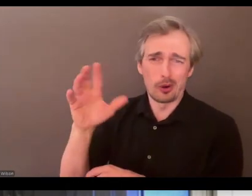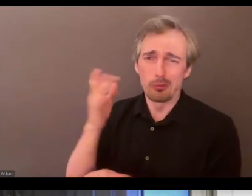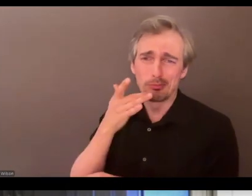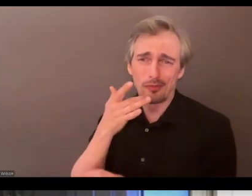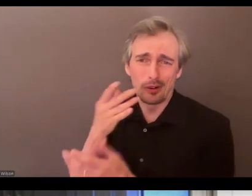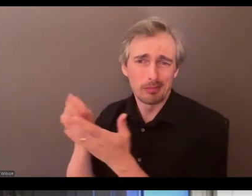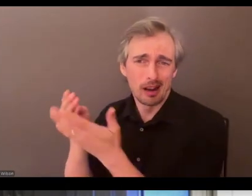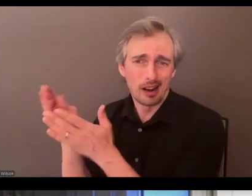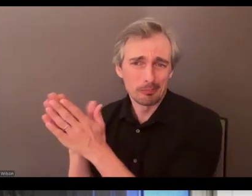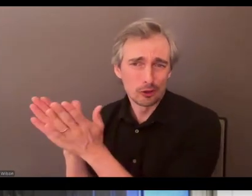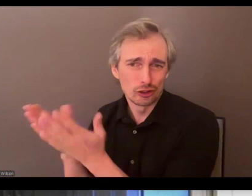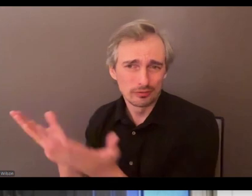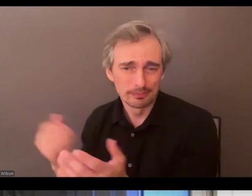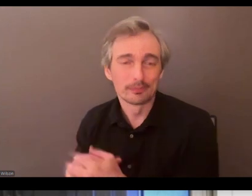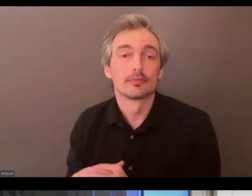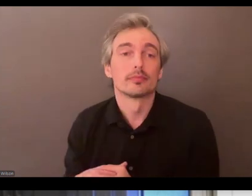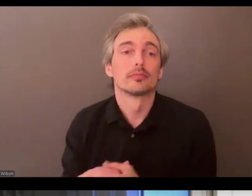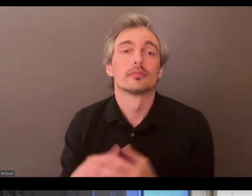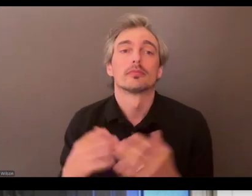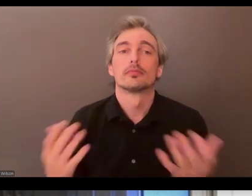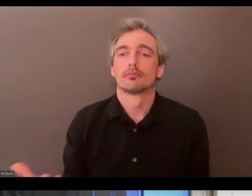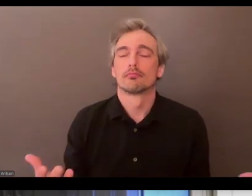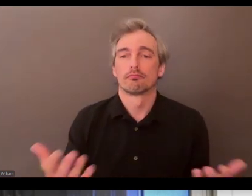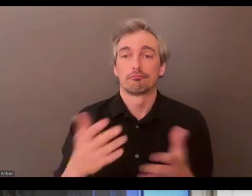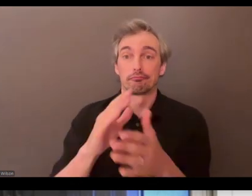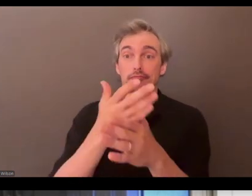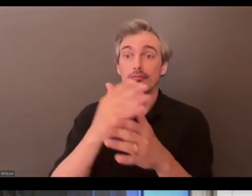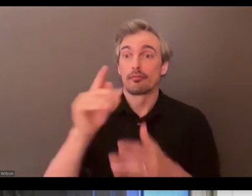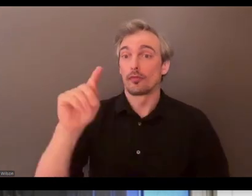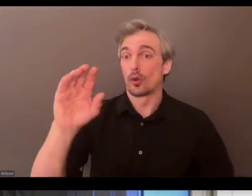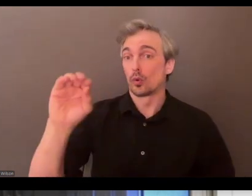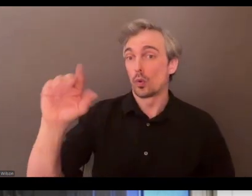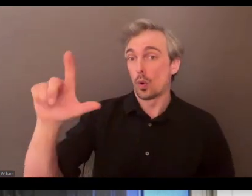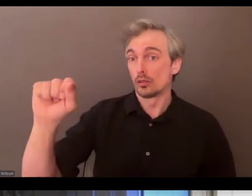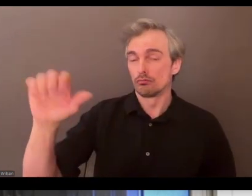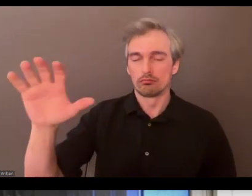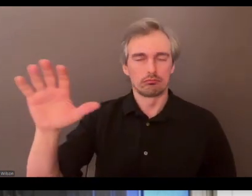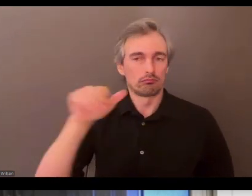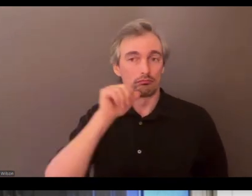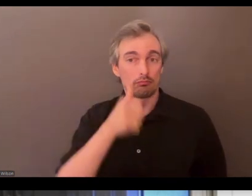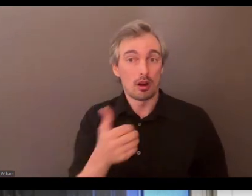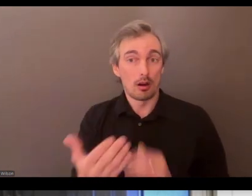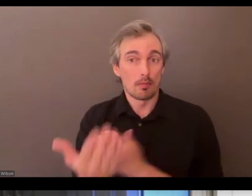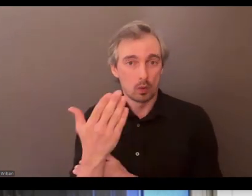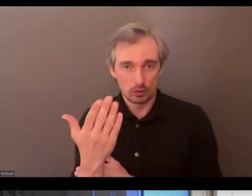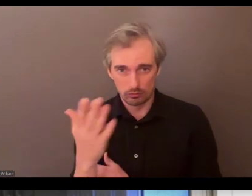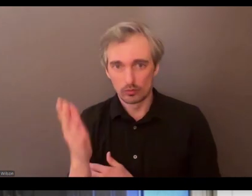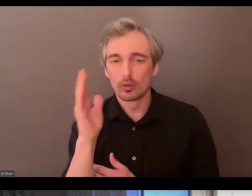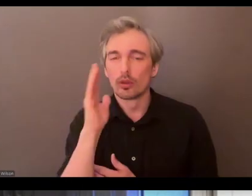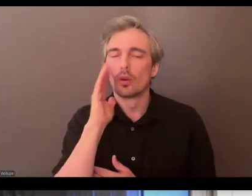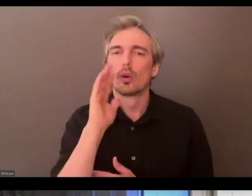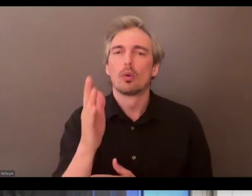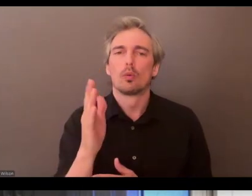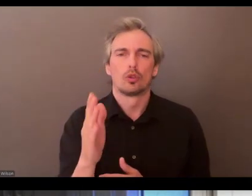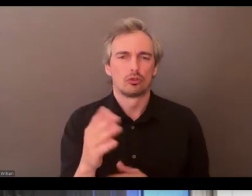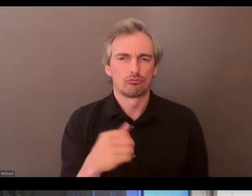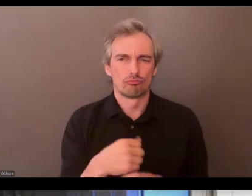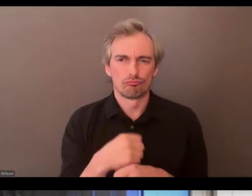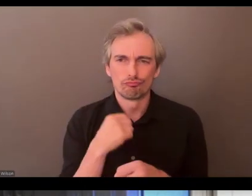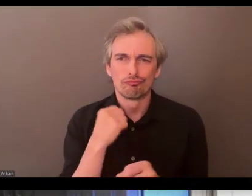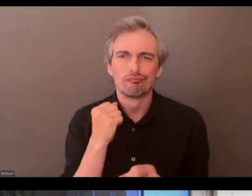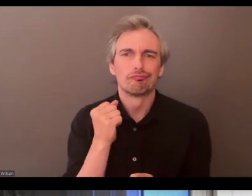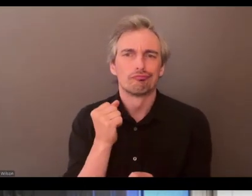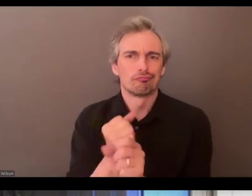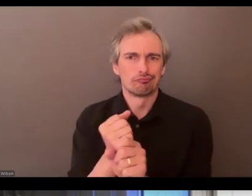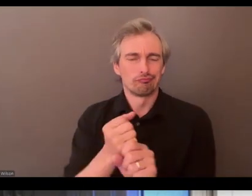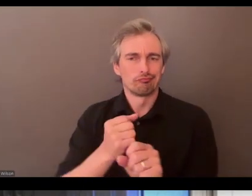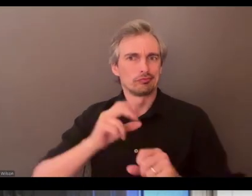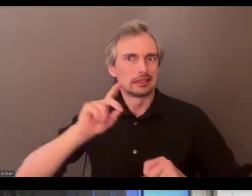明日の朝からデ ータスト ーリ ーテリングを始める準備ができていて、今あなたの 組織で起こっていることについてのスト ーリ ーを語る準備ができているとします。